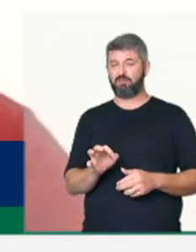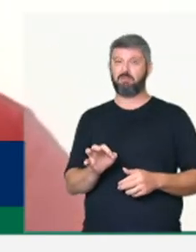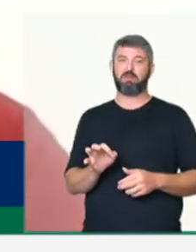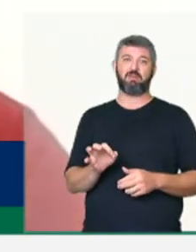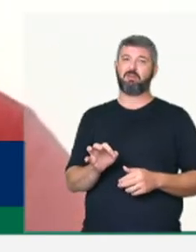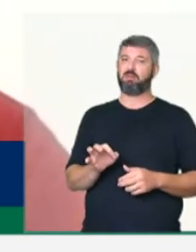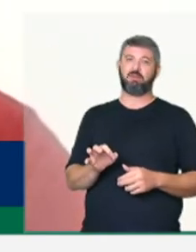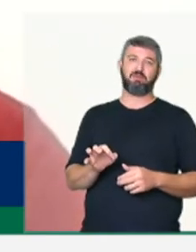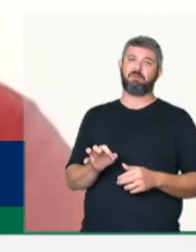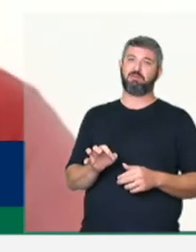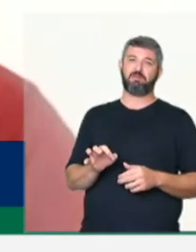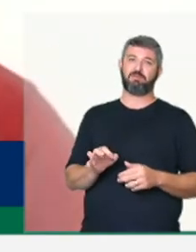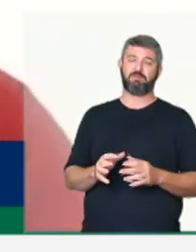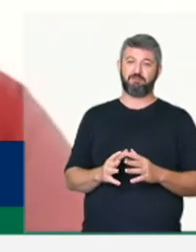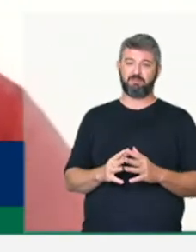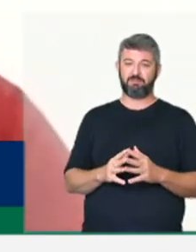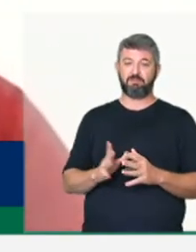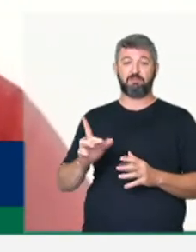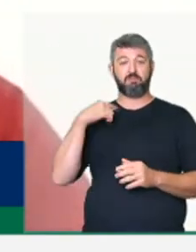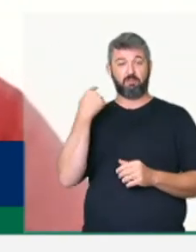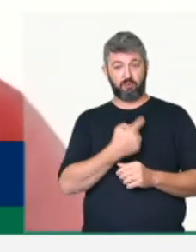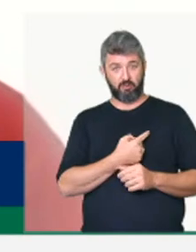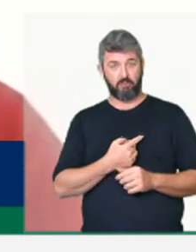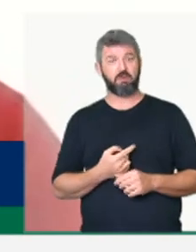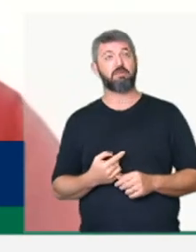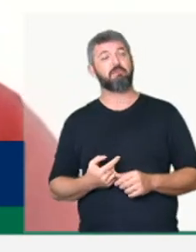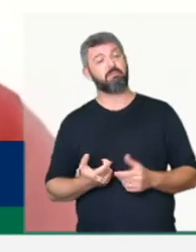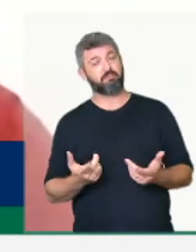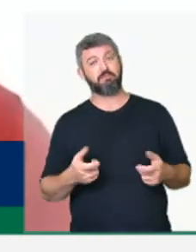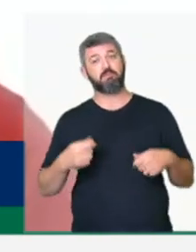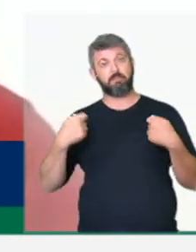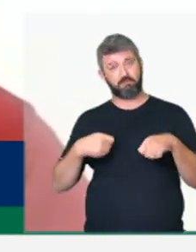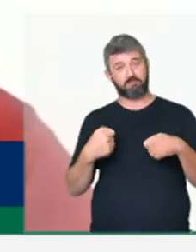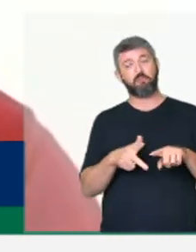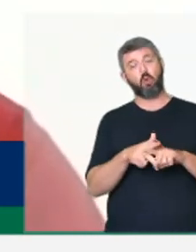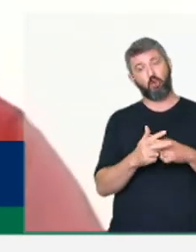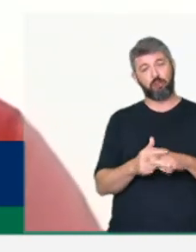INDEPENDENTE DA ORIENTAÇÃO POLÍTICA COMETESSE UM ERRO